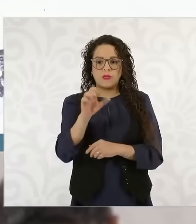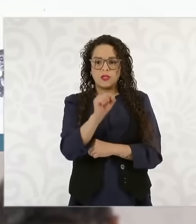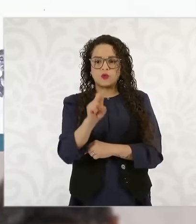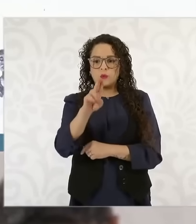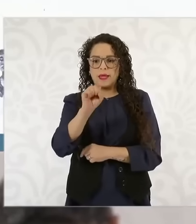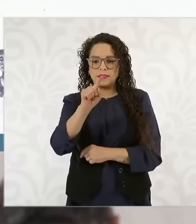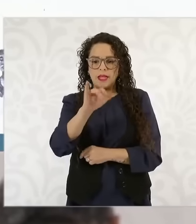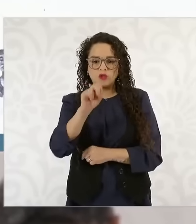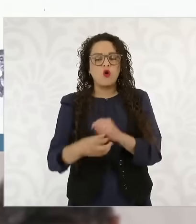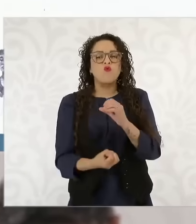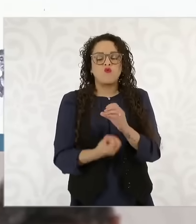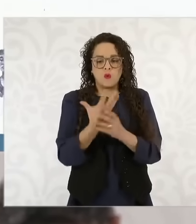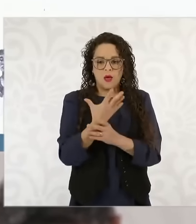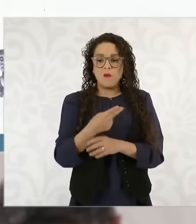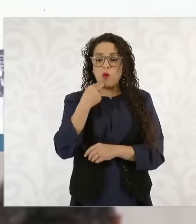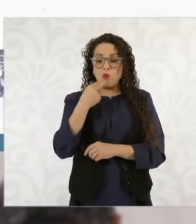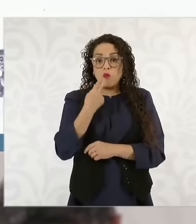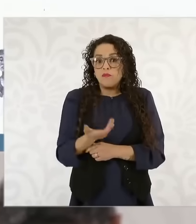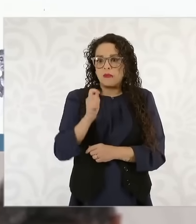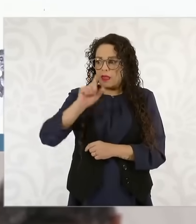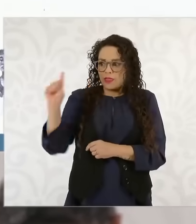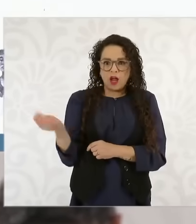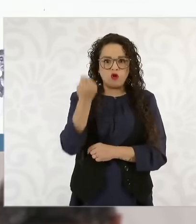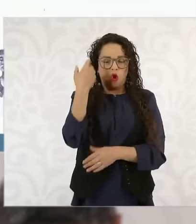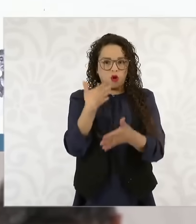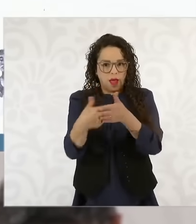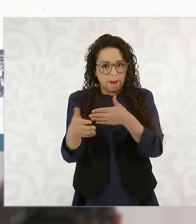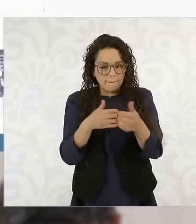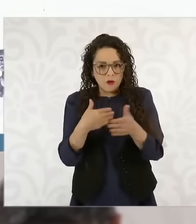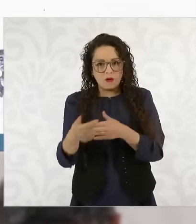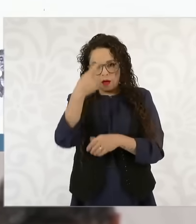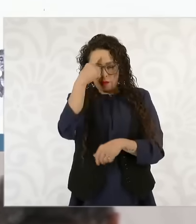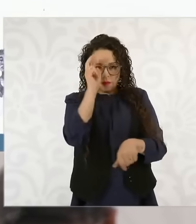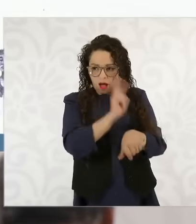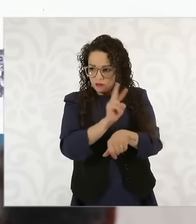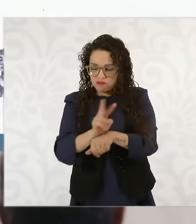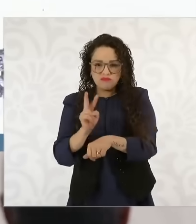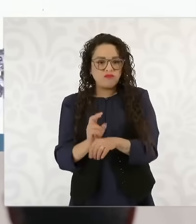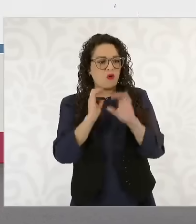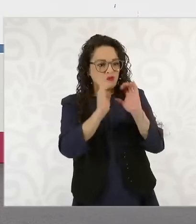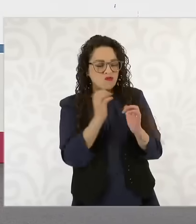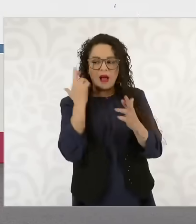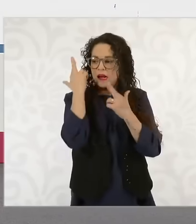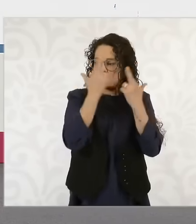tecnología de última generación para operar, mantener, supervisar eh y además eh monitorear